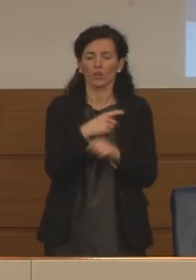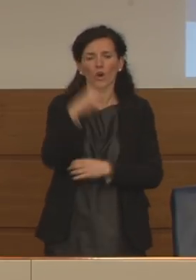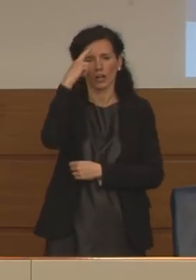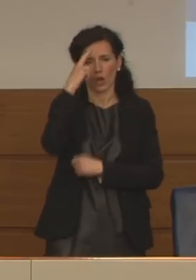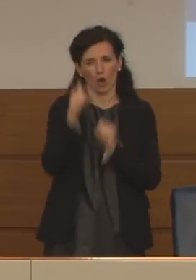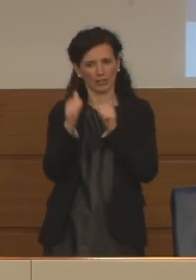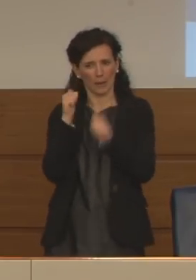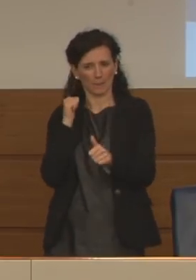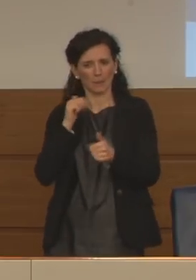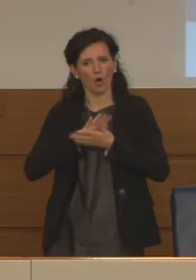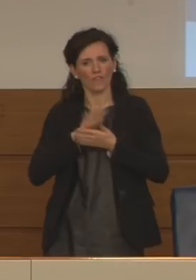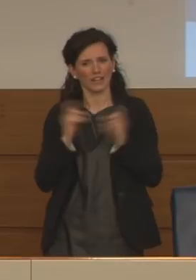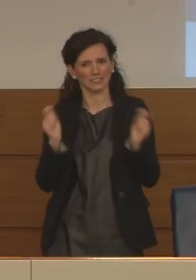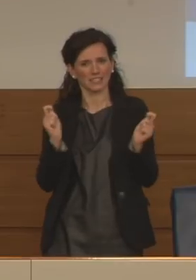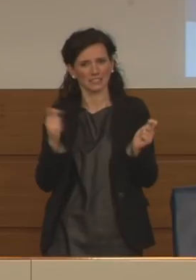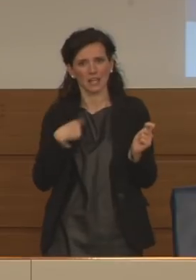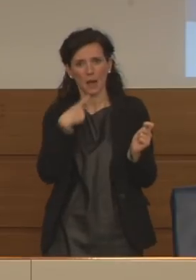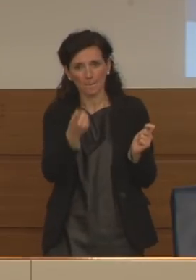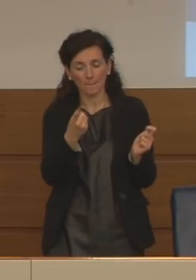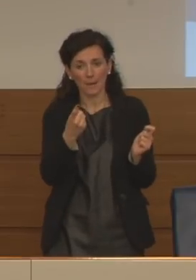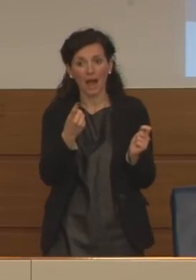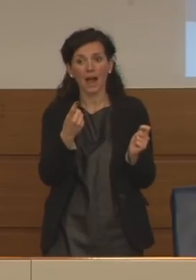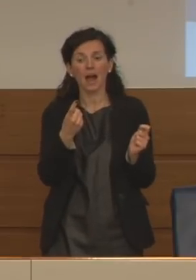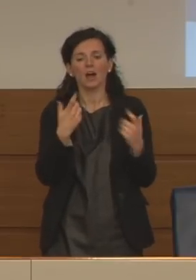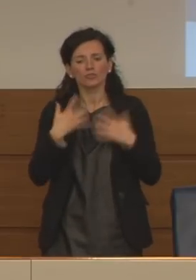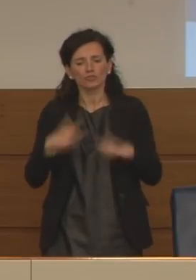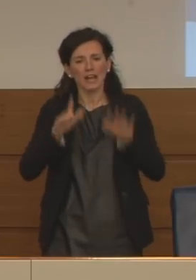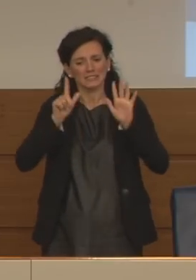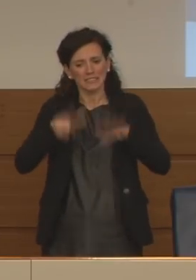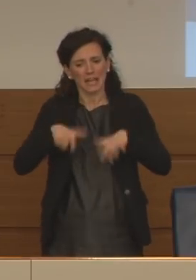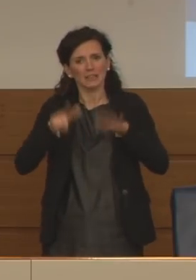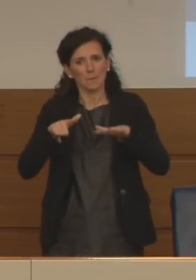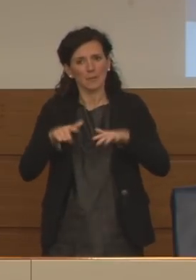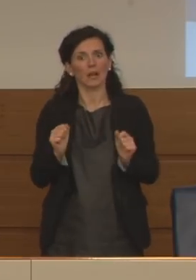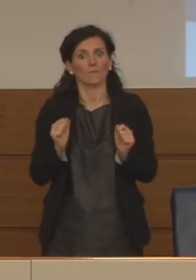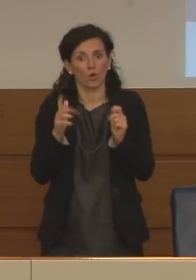conferenza stampa, abbiamo raggiunto 7.000 volontari che stanno prestando